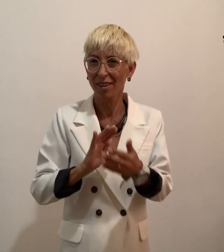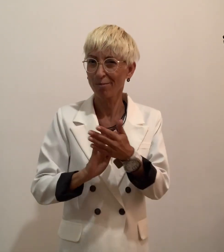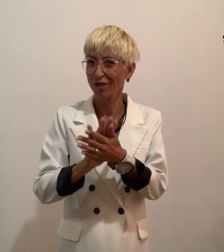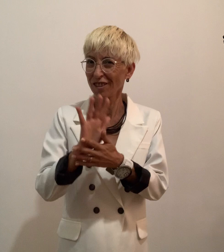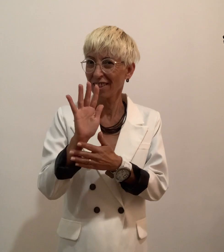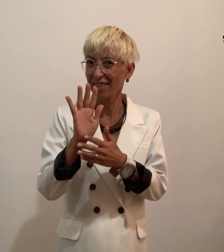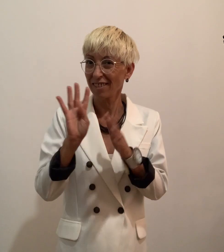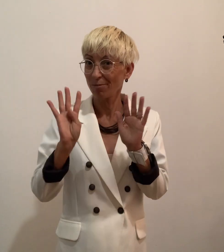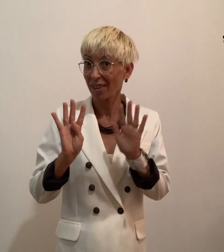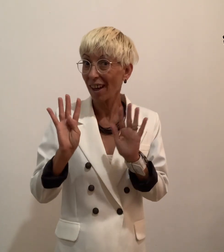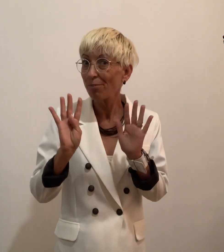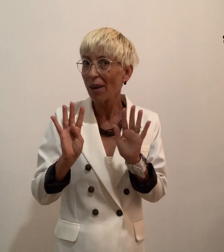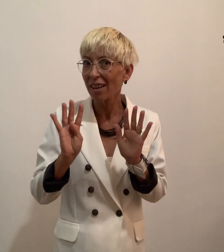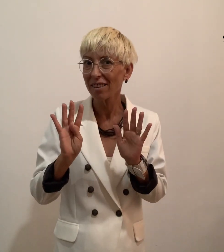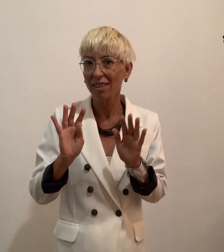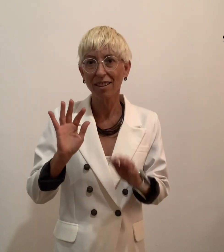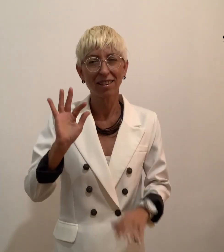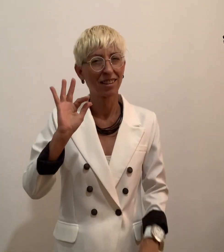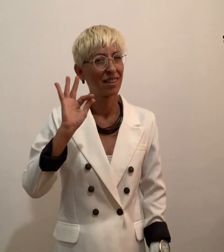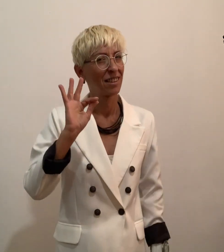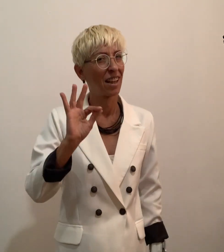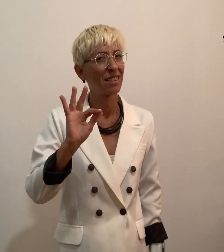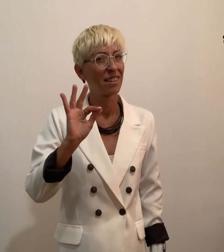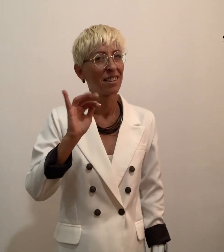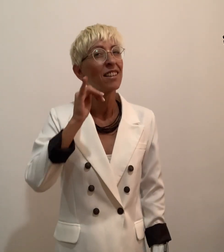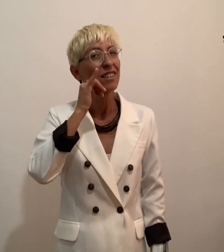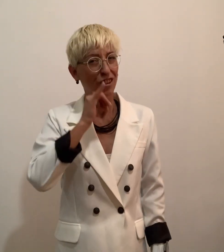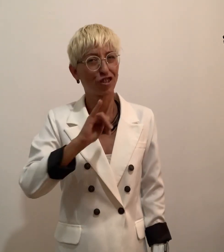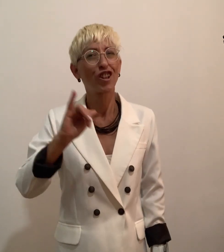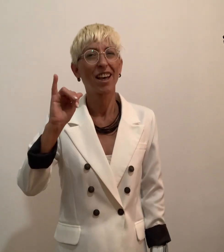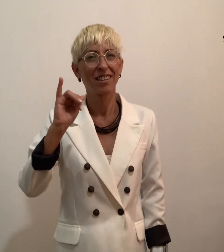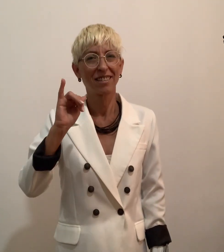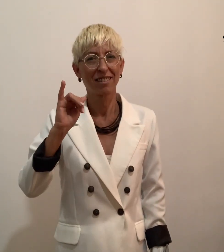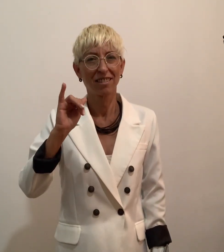ב- 15.09 בט׳ תשרי